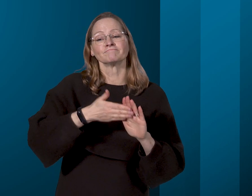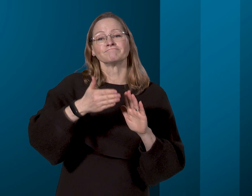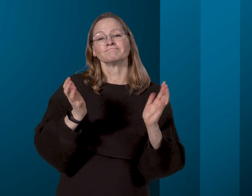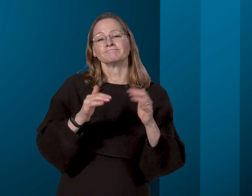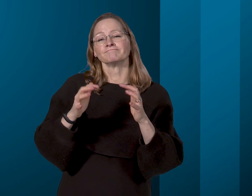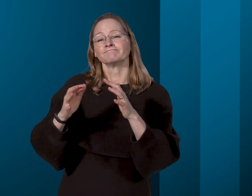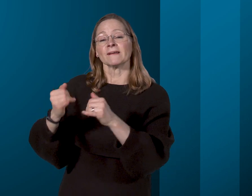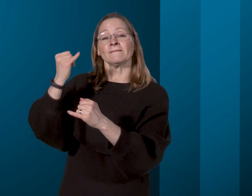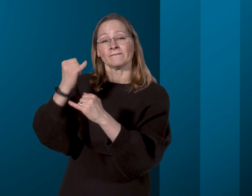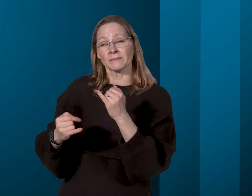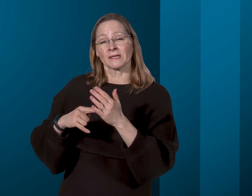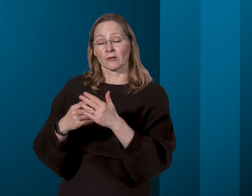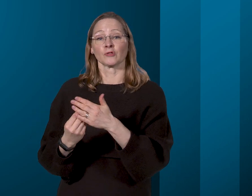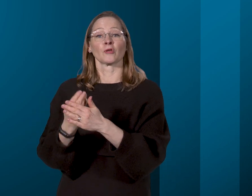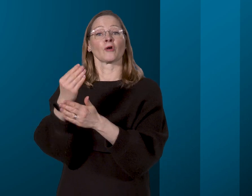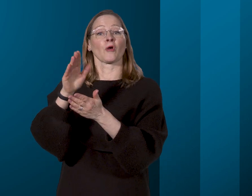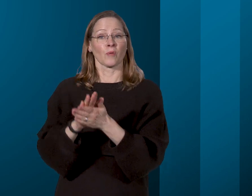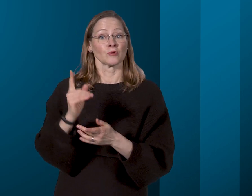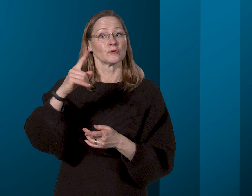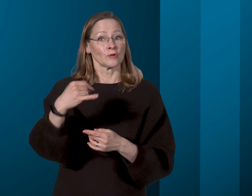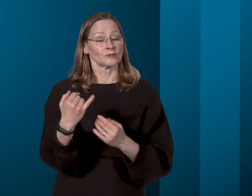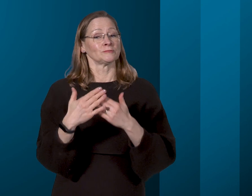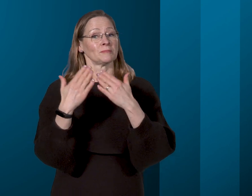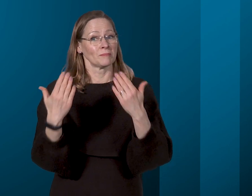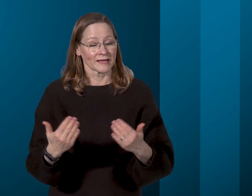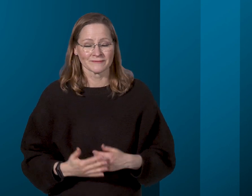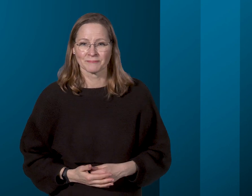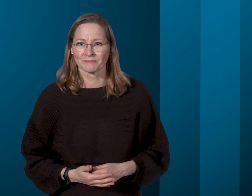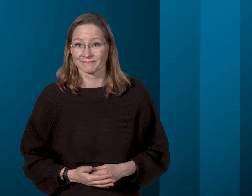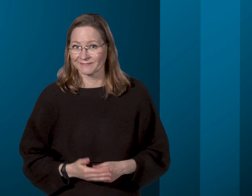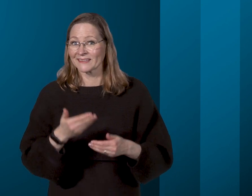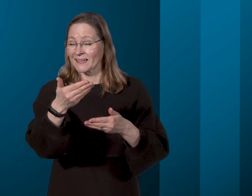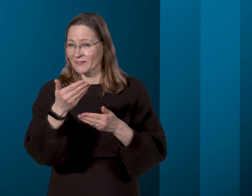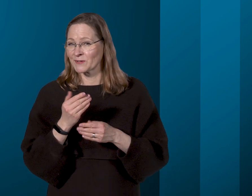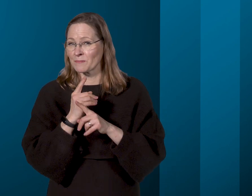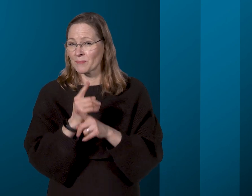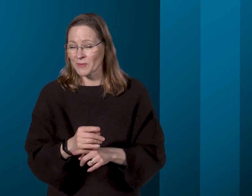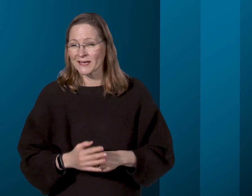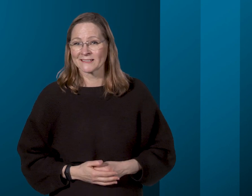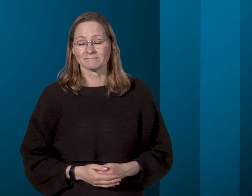ja viimeisen kerran ryhmä kokoontuu 16.5. Tervetuloa mukaan!